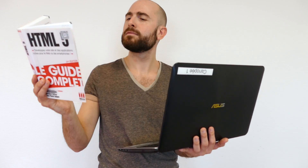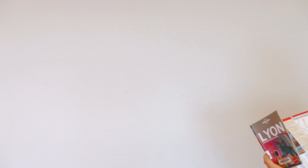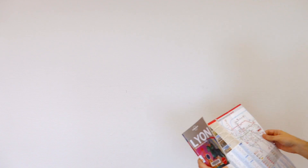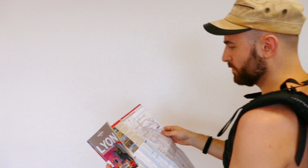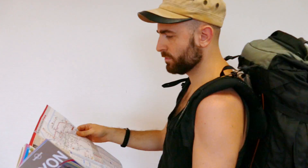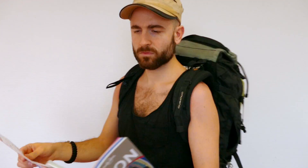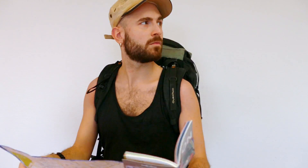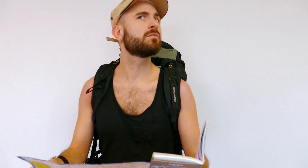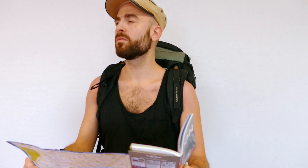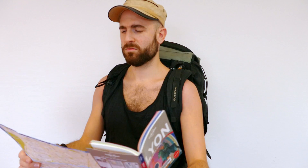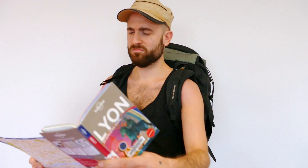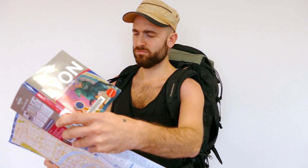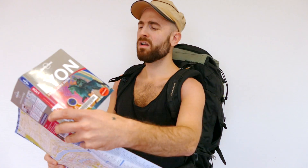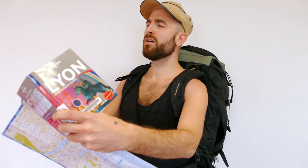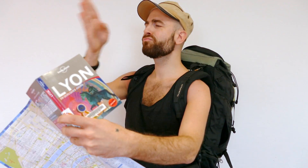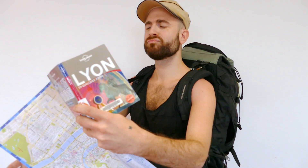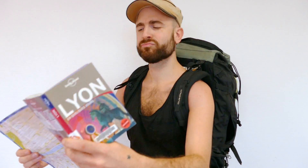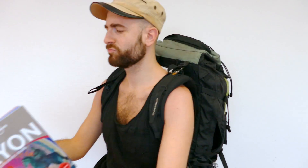et voyager...